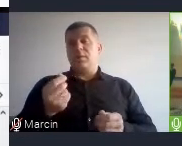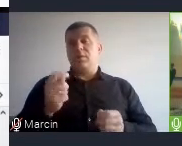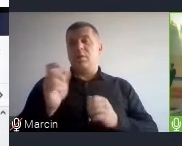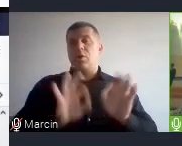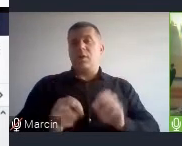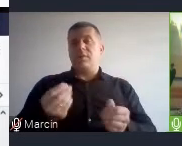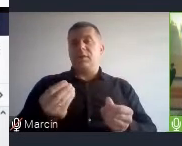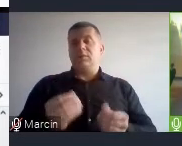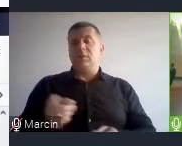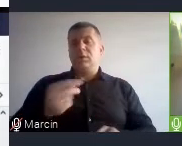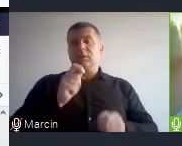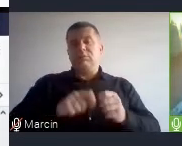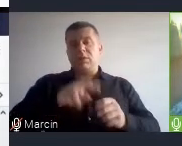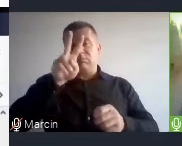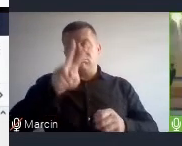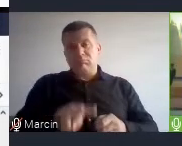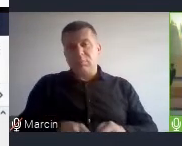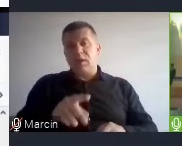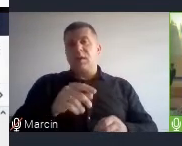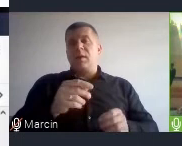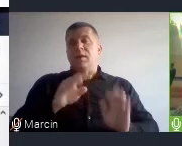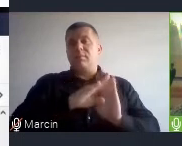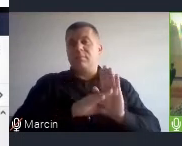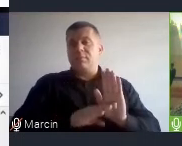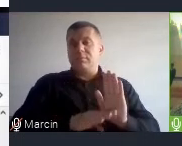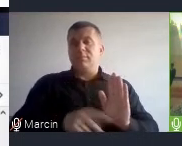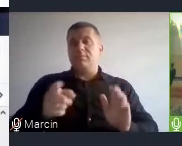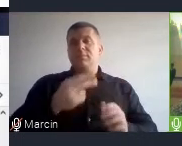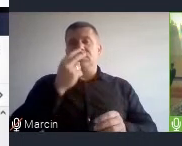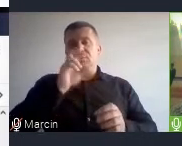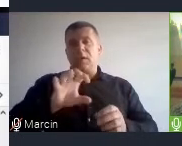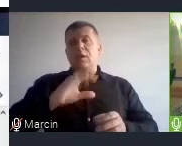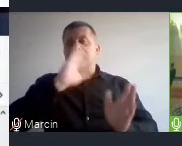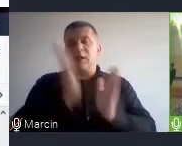Przejrzyjcie sobie Państwo ten taryfikator, myślę. Nie będę go czytał całości.